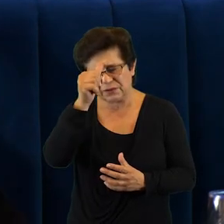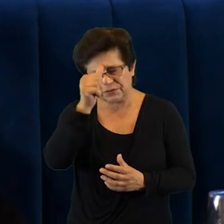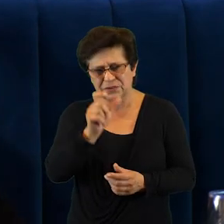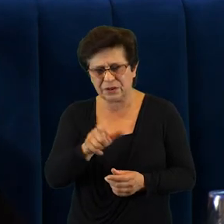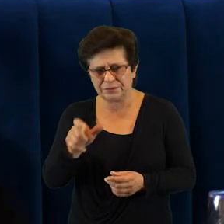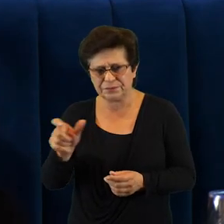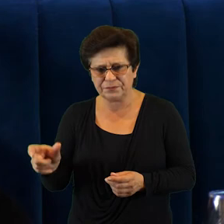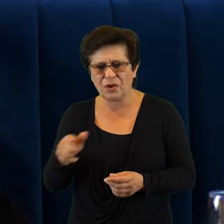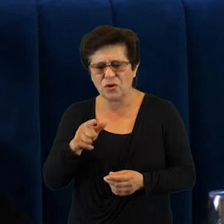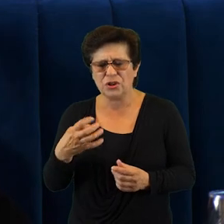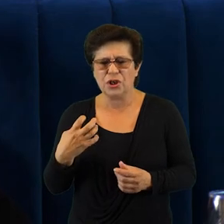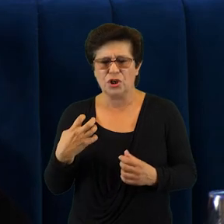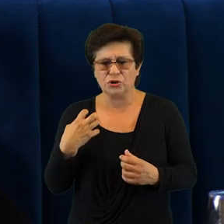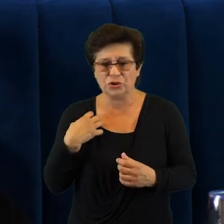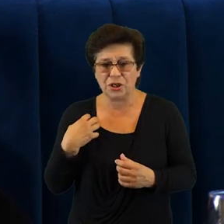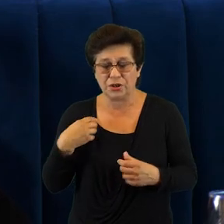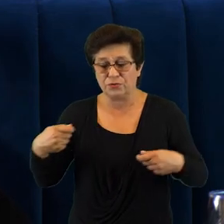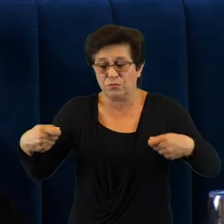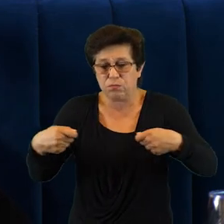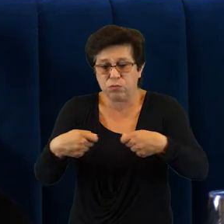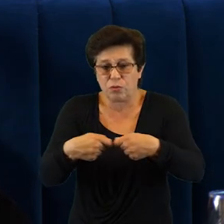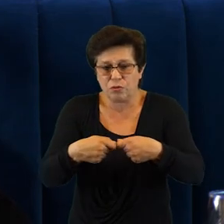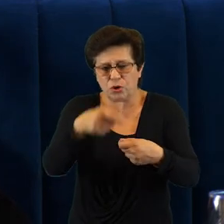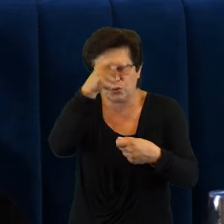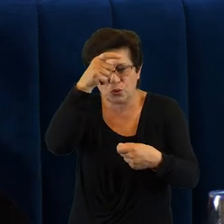Ale oni żyli właśnie z publicznością w kawiarniach literackich.